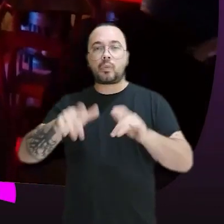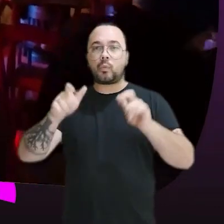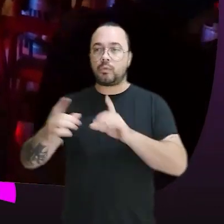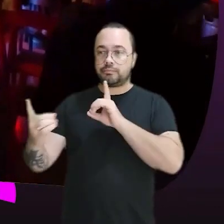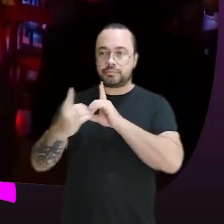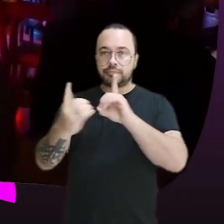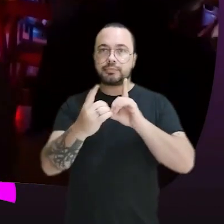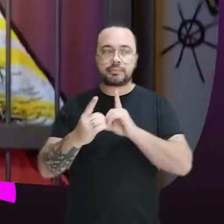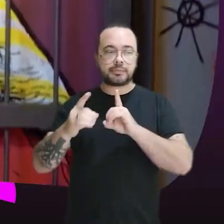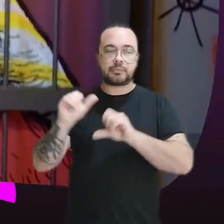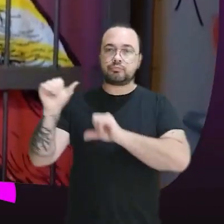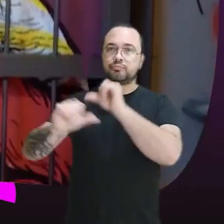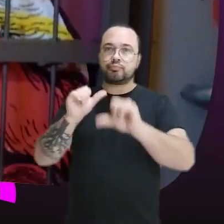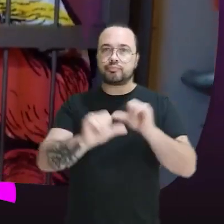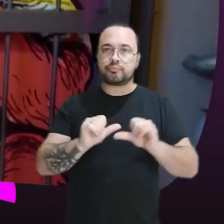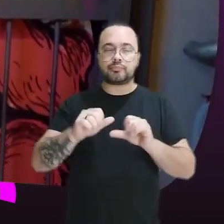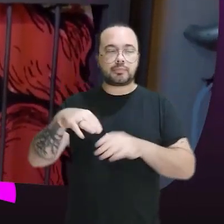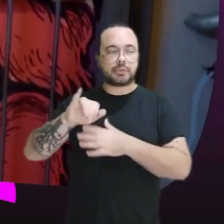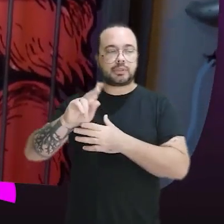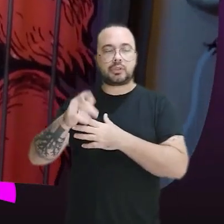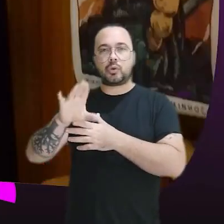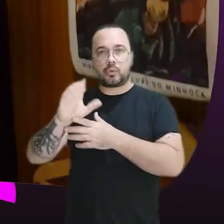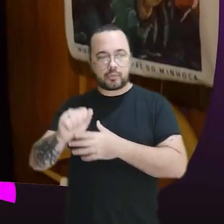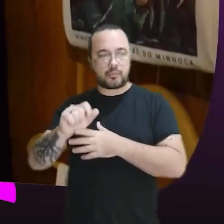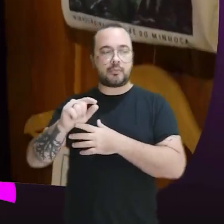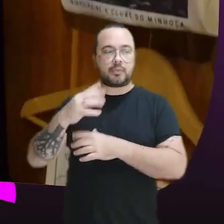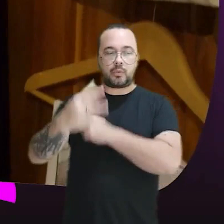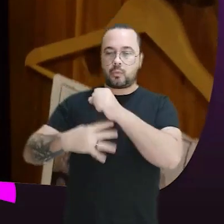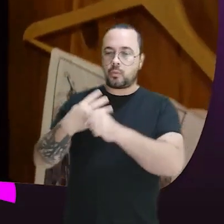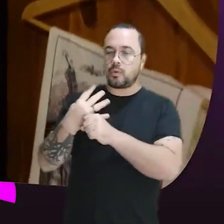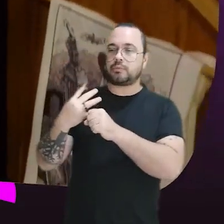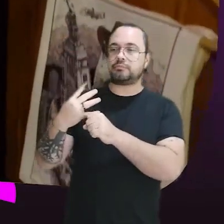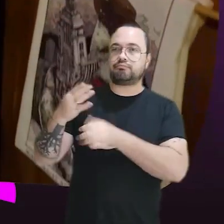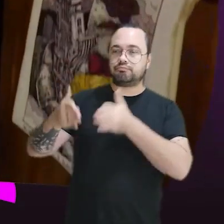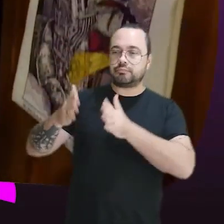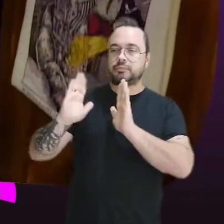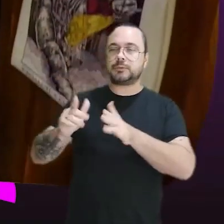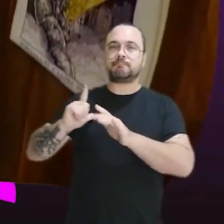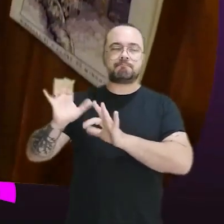tá com cara nova, o Minhoca tá fazendo... Fez quatro anos agora no final de maio, então, houve toda uma mudança aqui.